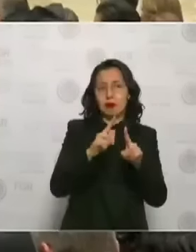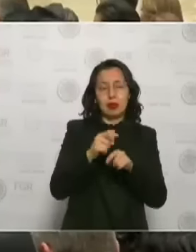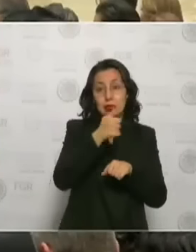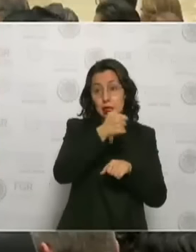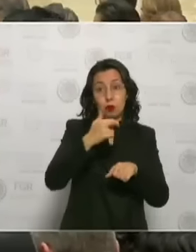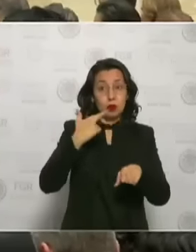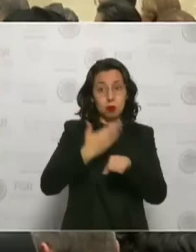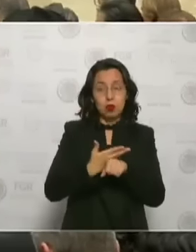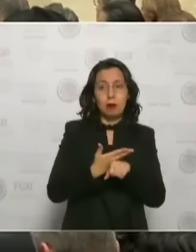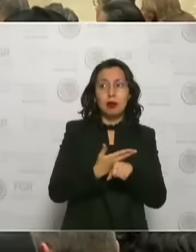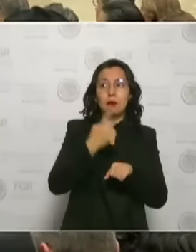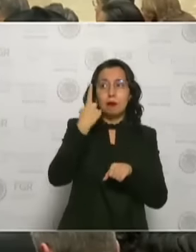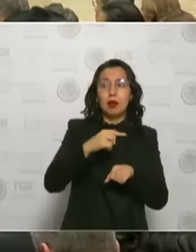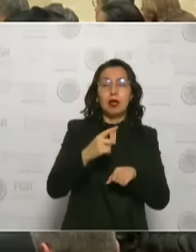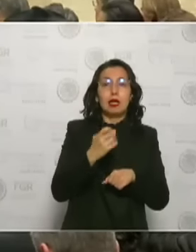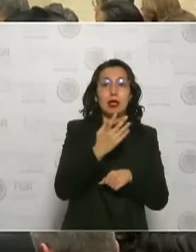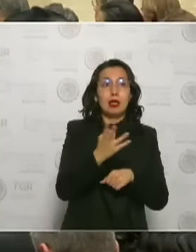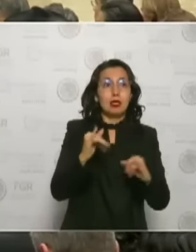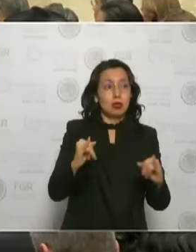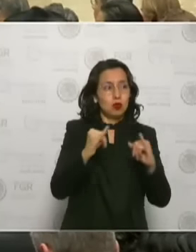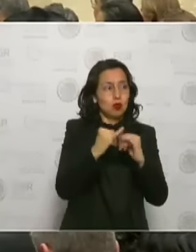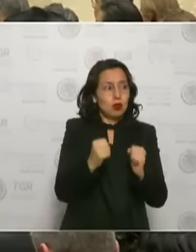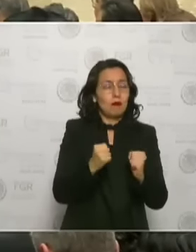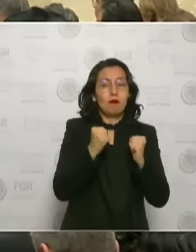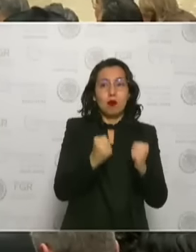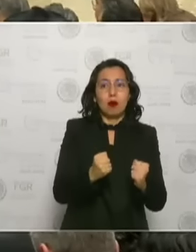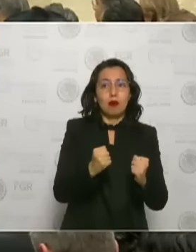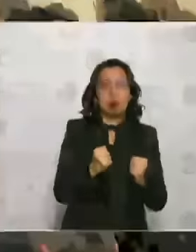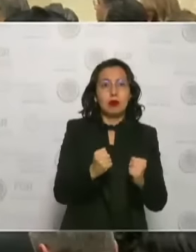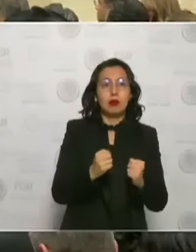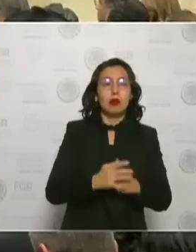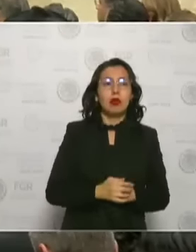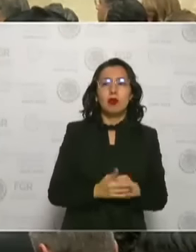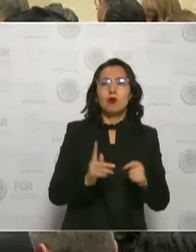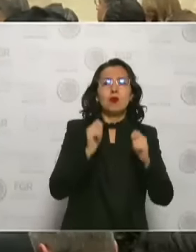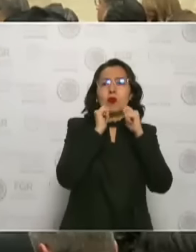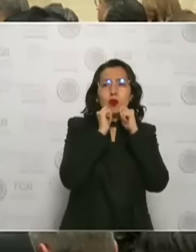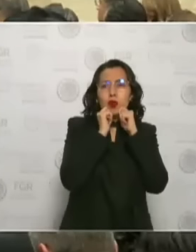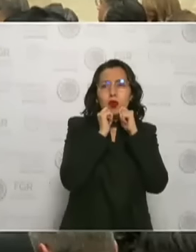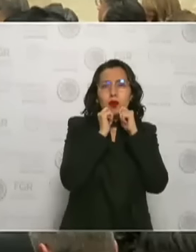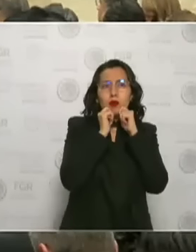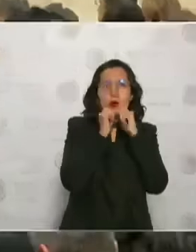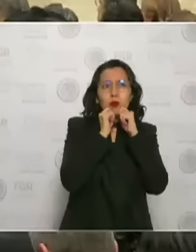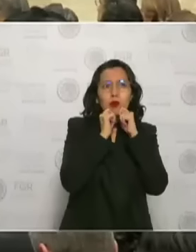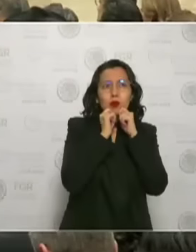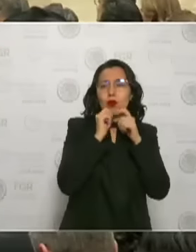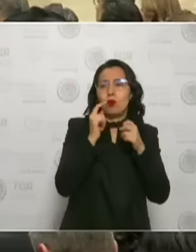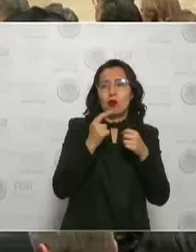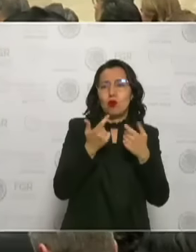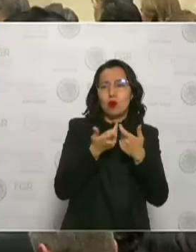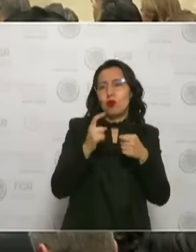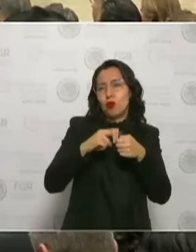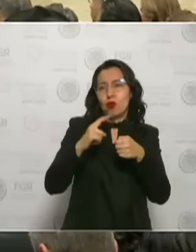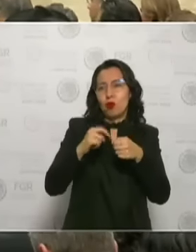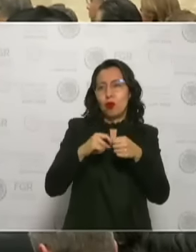fortaleciendo a las instituciones locales, sin importar de qué color somos.